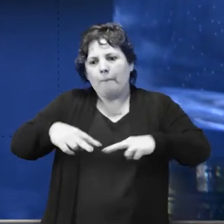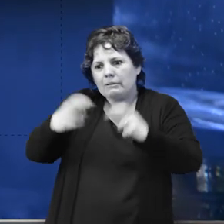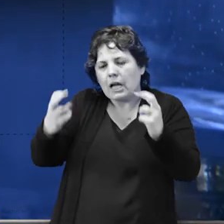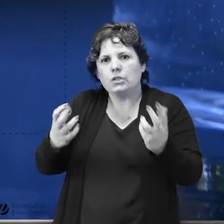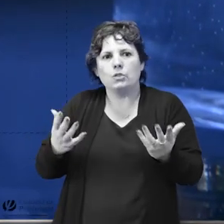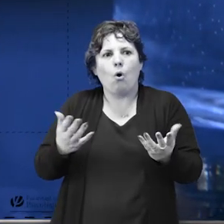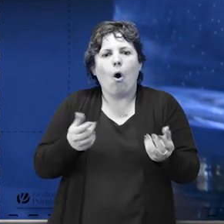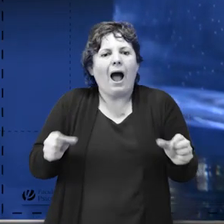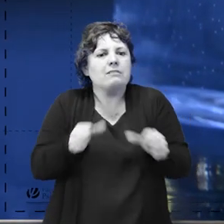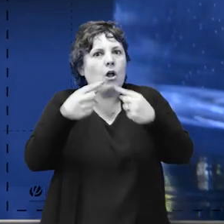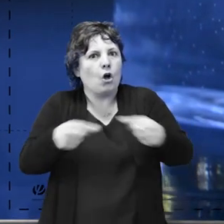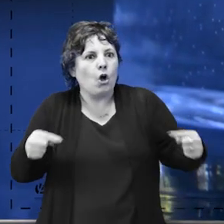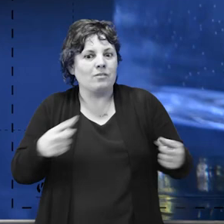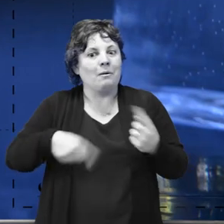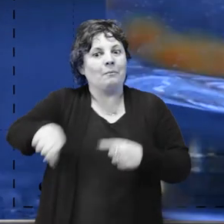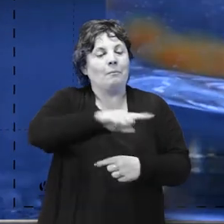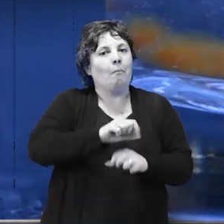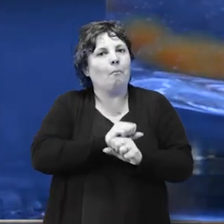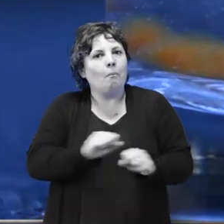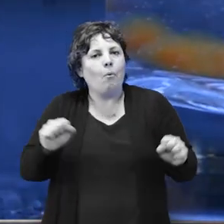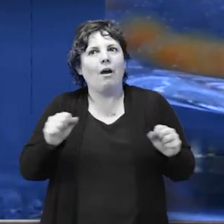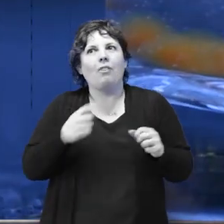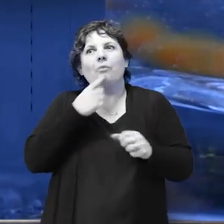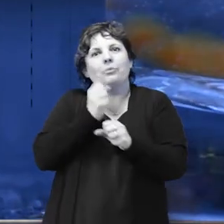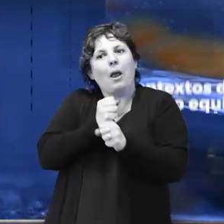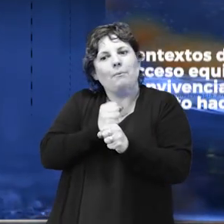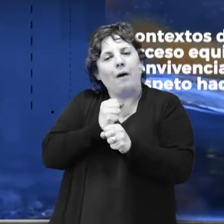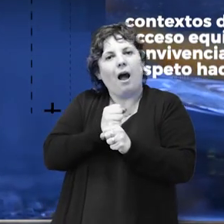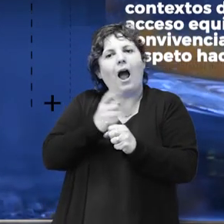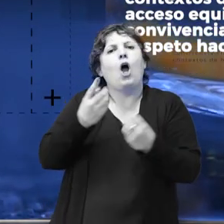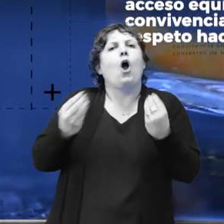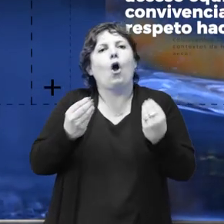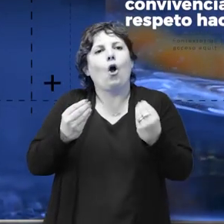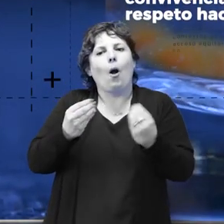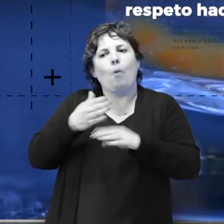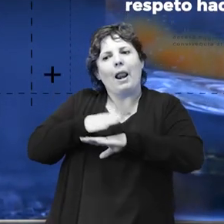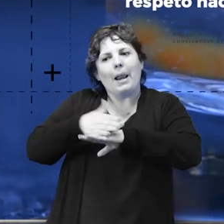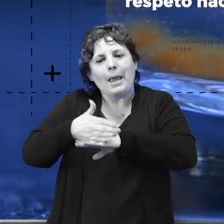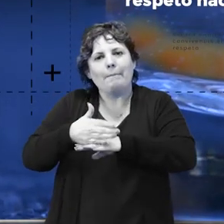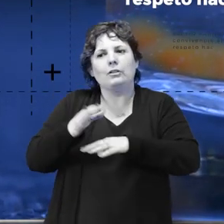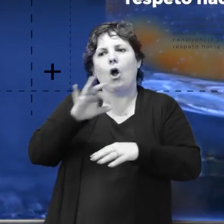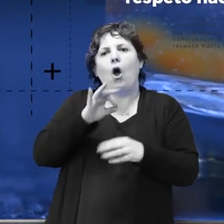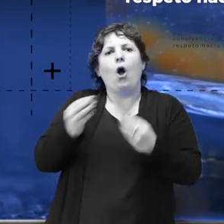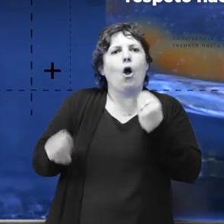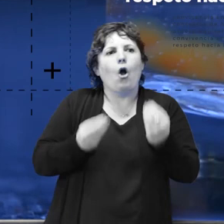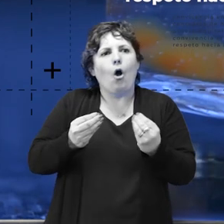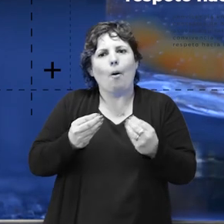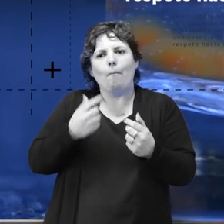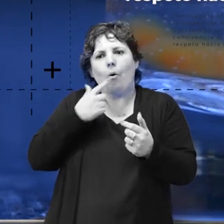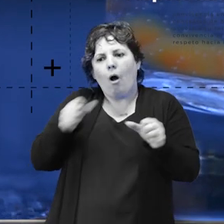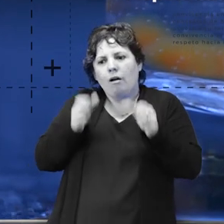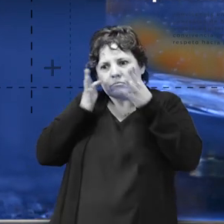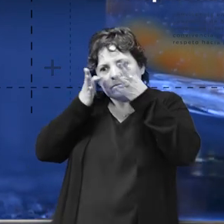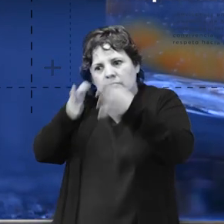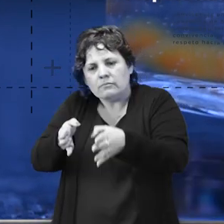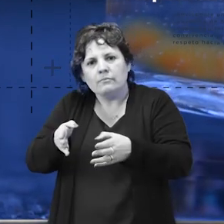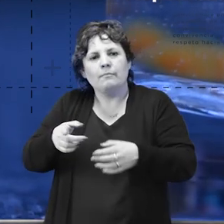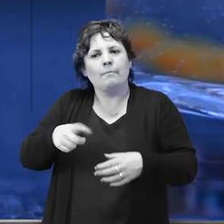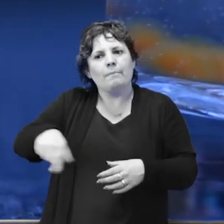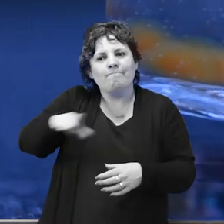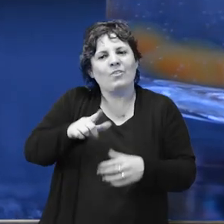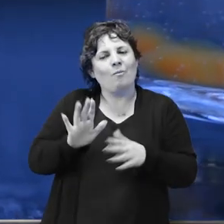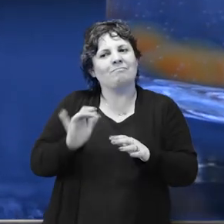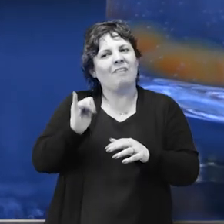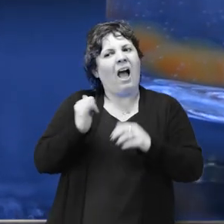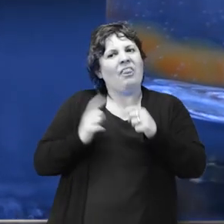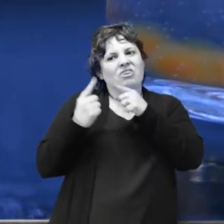que permitan trabajar sobre esas fronteras, sobre esa diferenciación que se instala